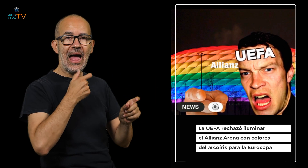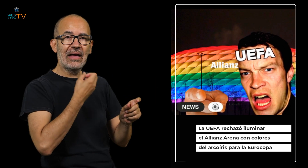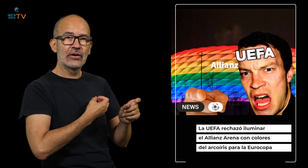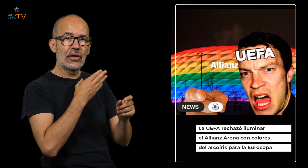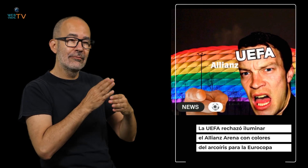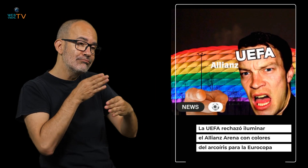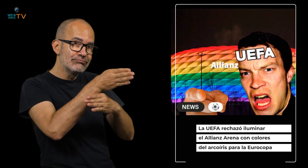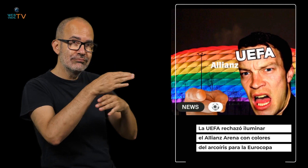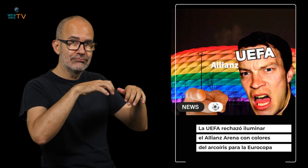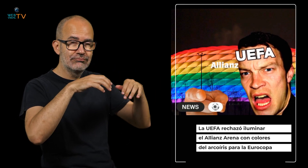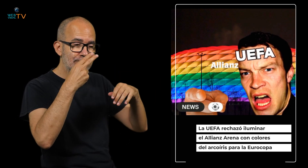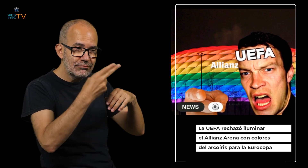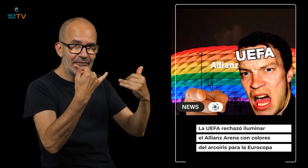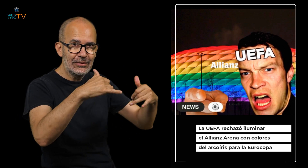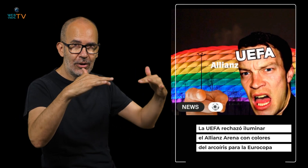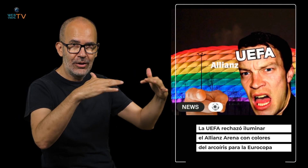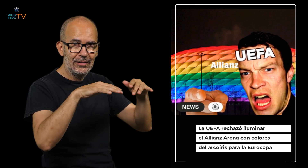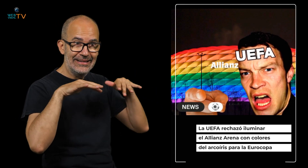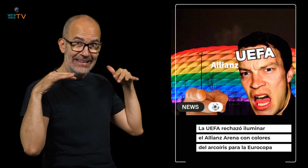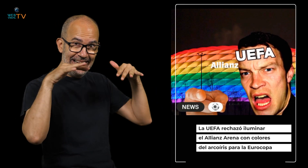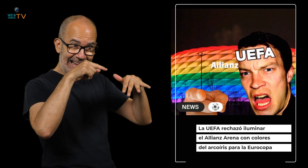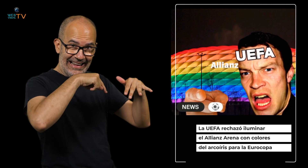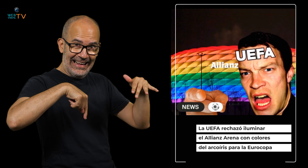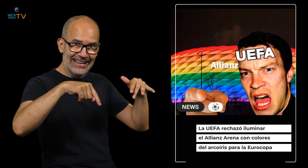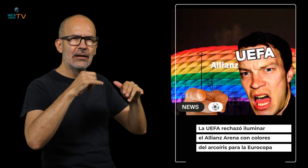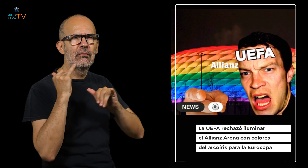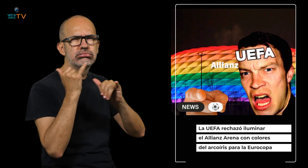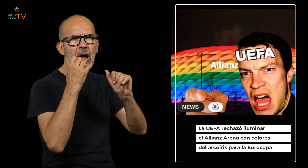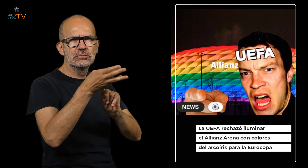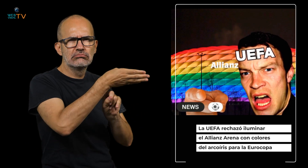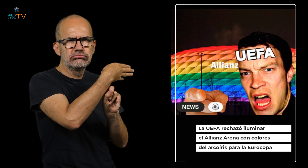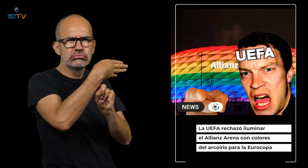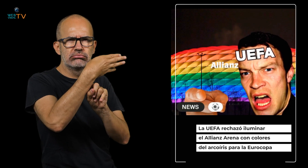En respuesta, muchos de los aficionados que asistieron a ver los partidos